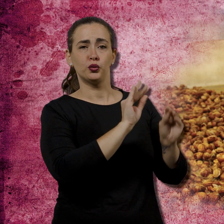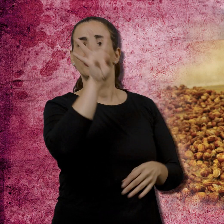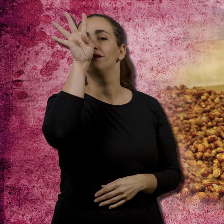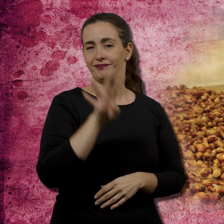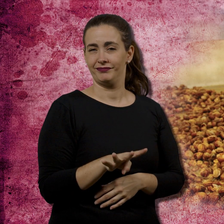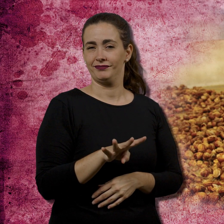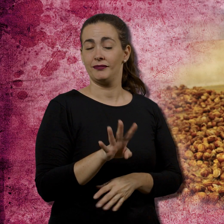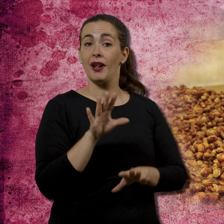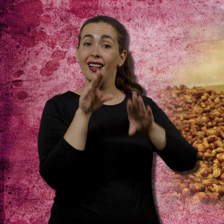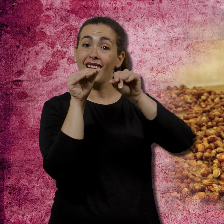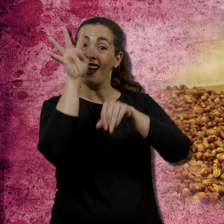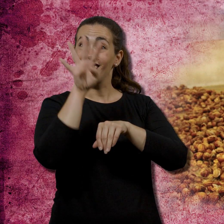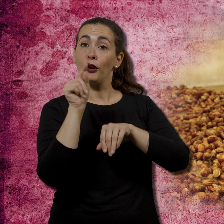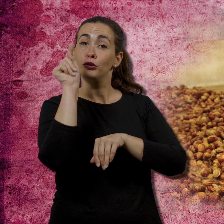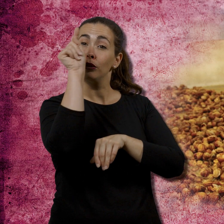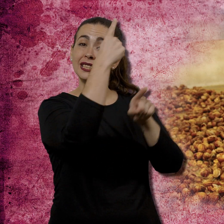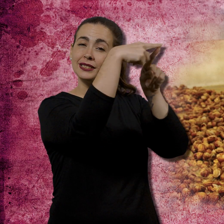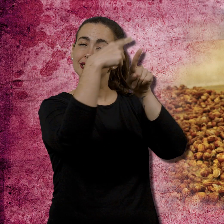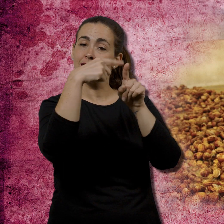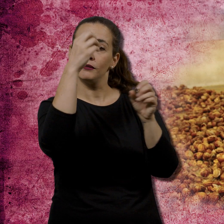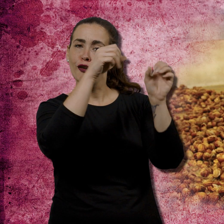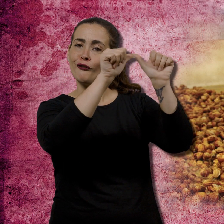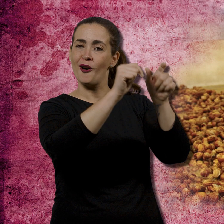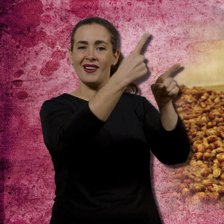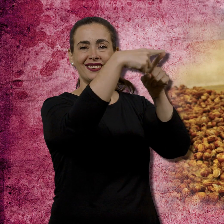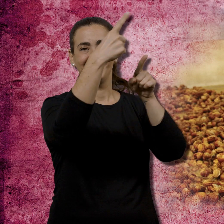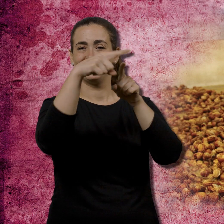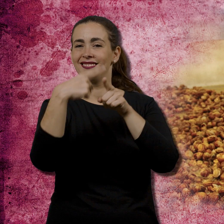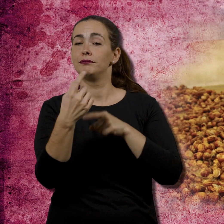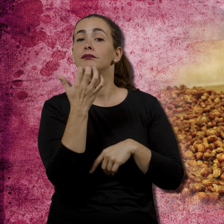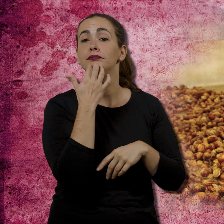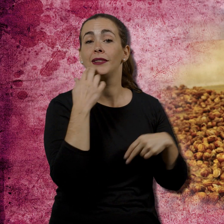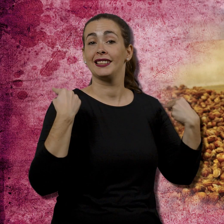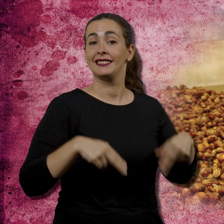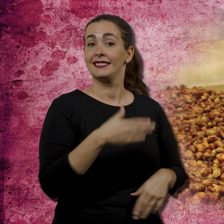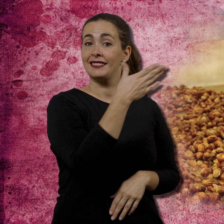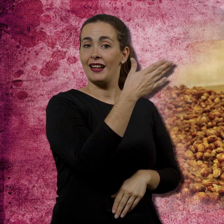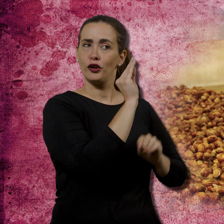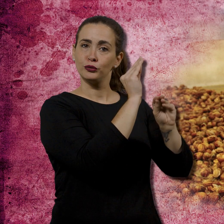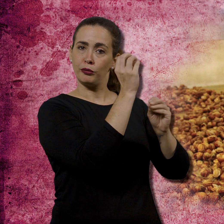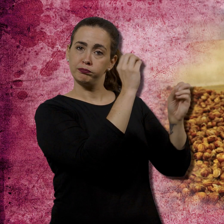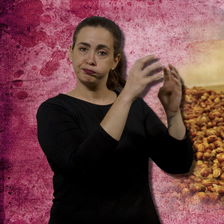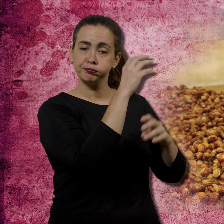És una recepta típica catalana que depenent de la zona de Catalunya es prepara d’una manera o d’un altre.